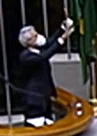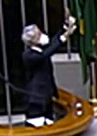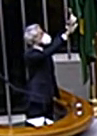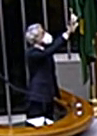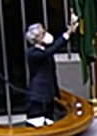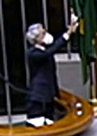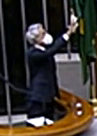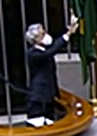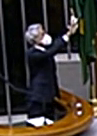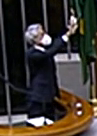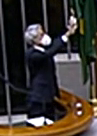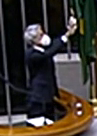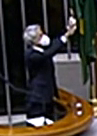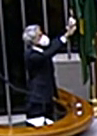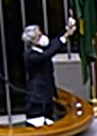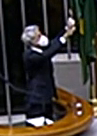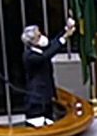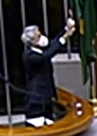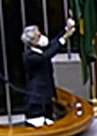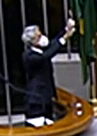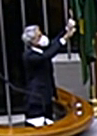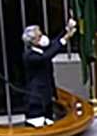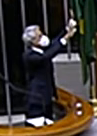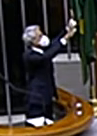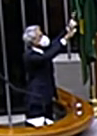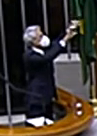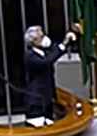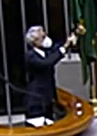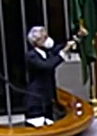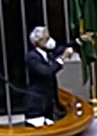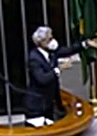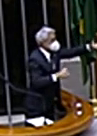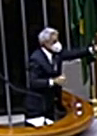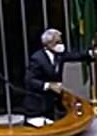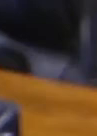VOTA SIM PELA SUBEMENDA SUBSTITUTIVA E INFORMA QUE NO ARTIGO PRIMEIRO, PARÁGRAFO